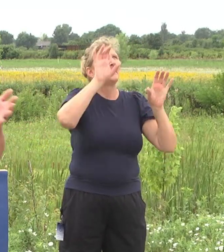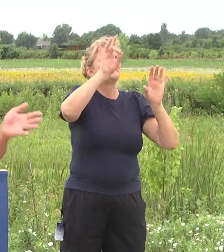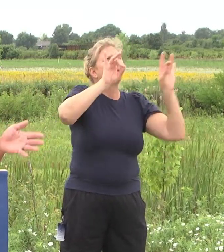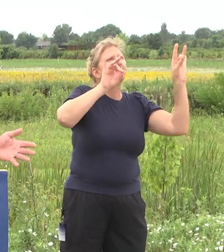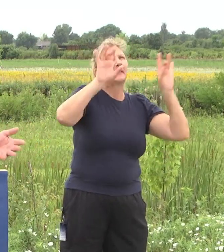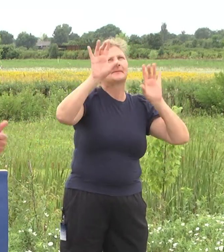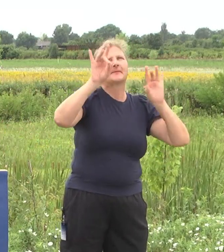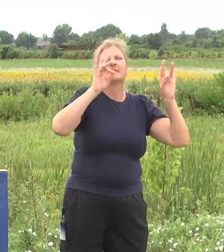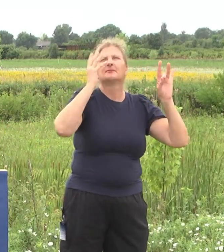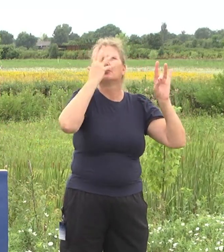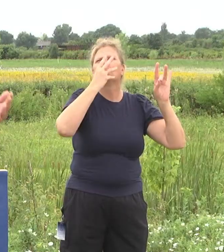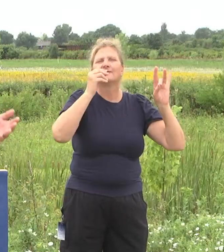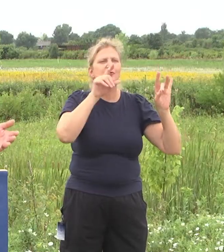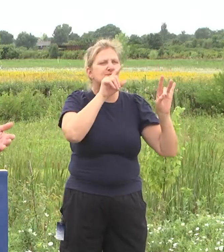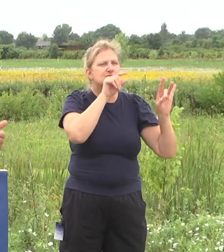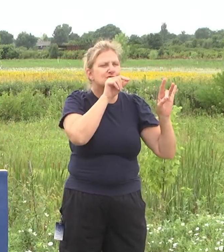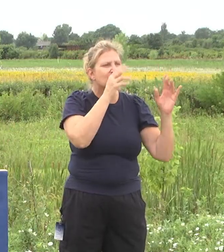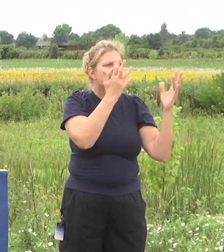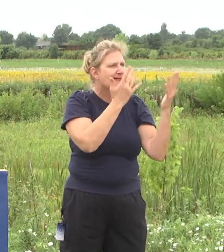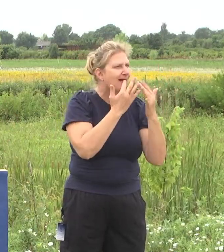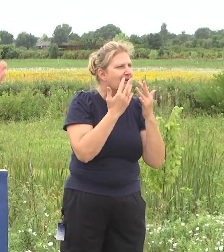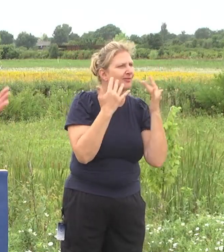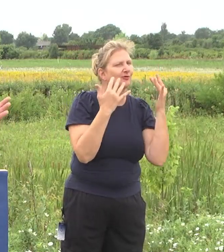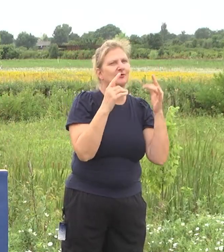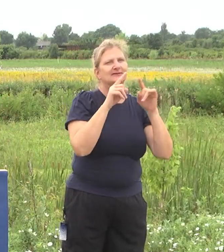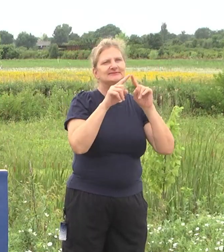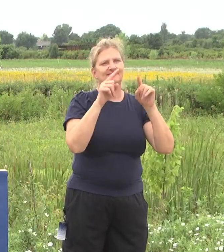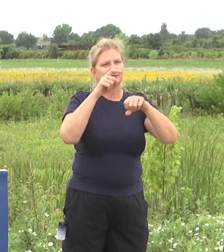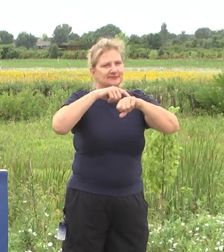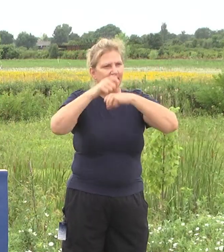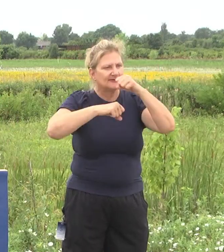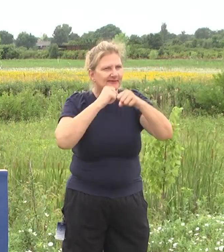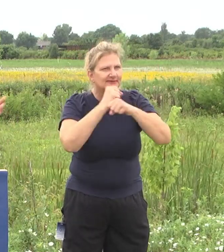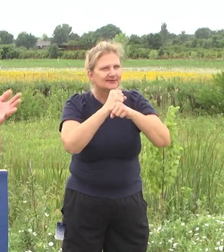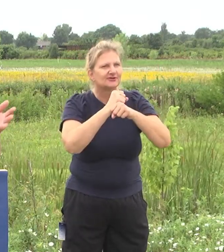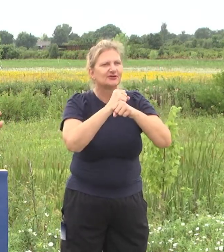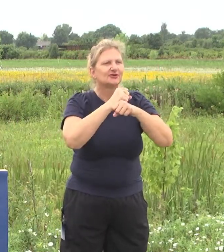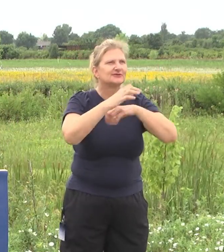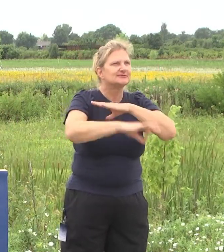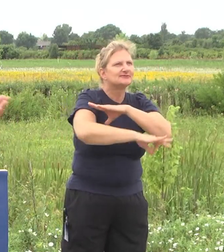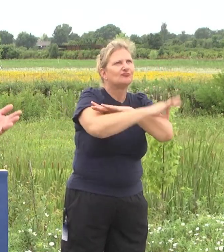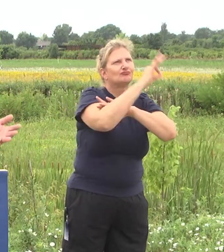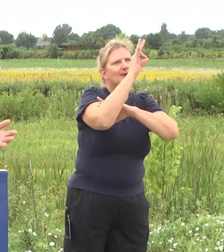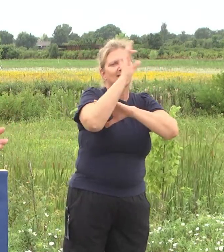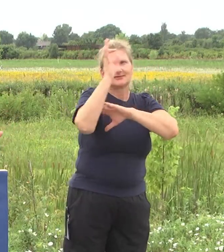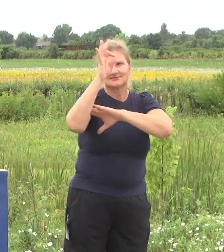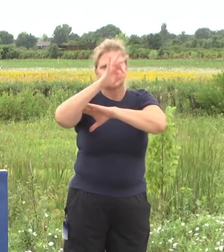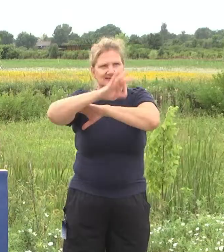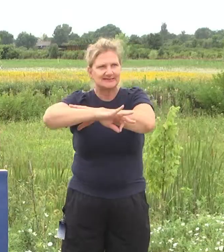de la vegetación en diferentes estaciones, durante el día: amanecer, atardecer, mediodía, días